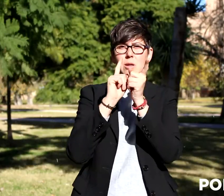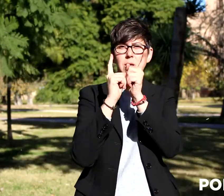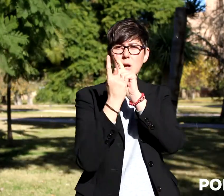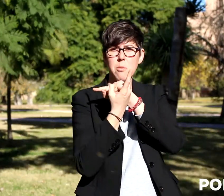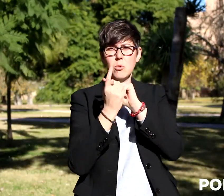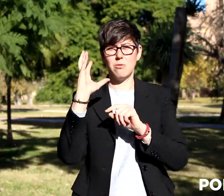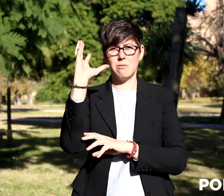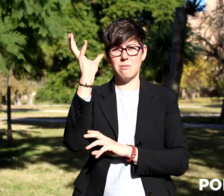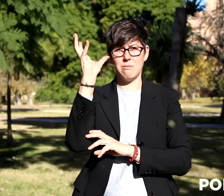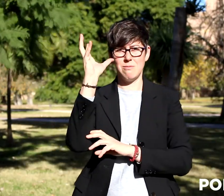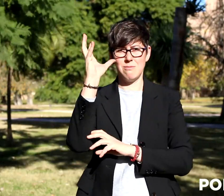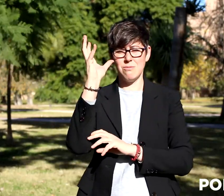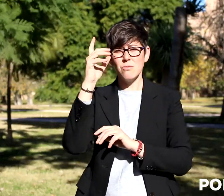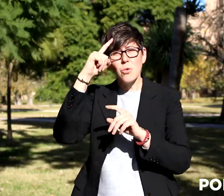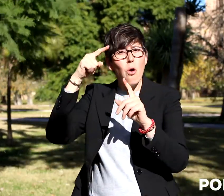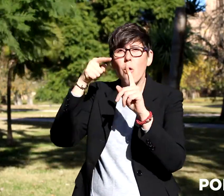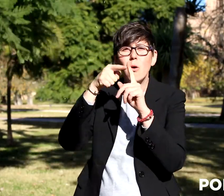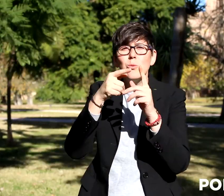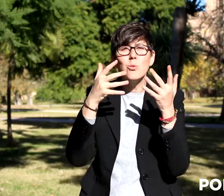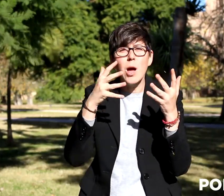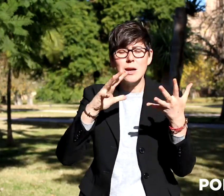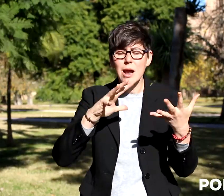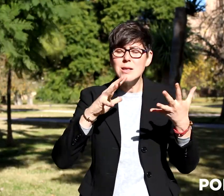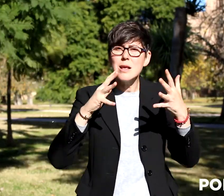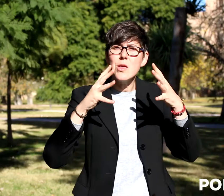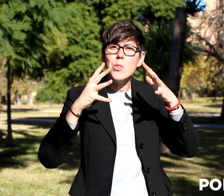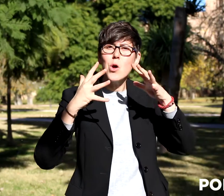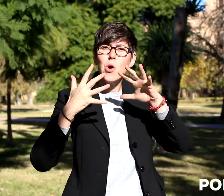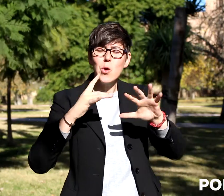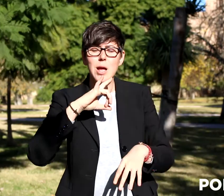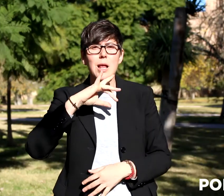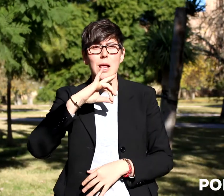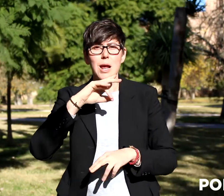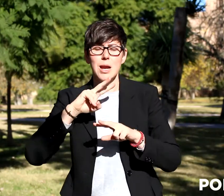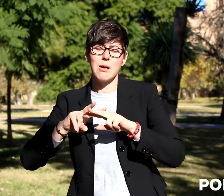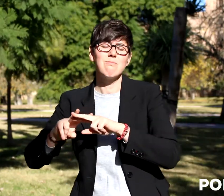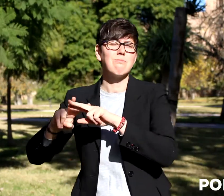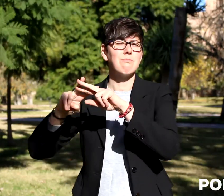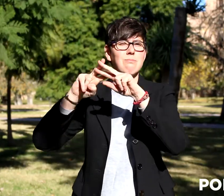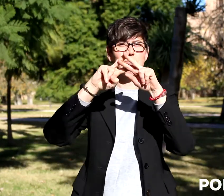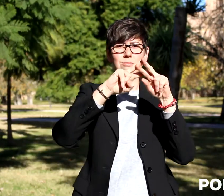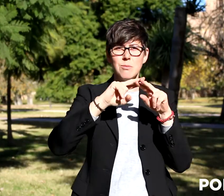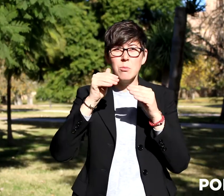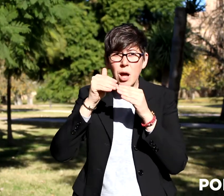aportaciones en el Foro contra el cambio climático, aportando iniciativas como la revisión del